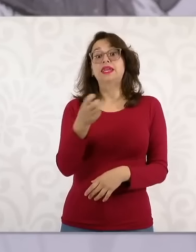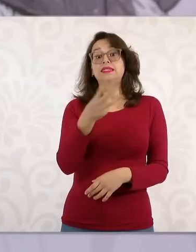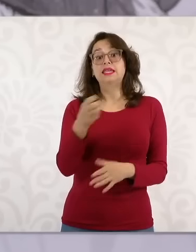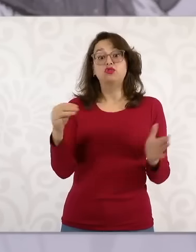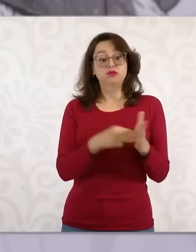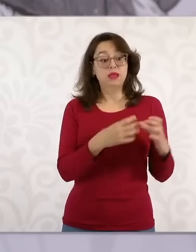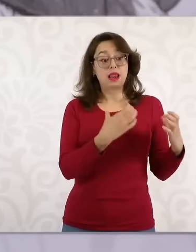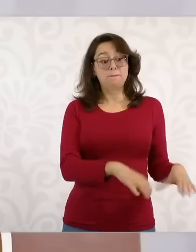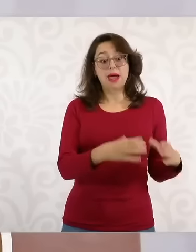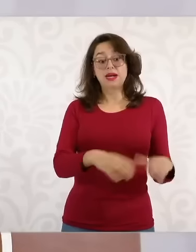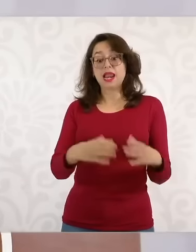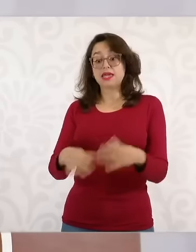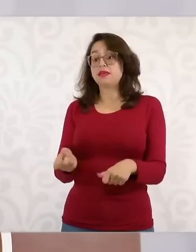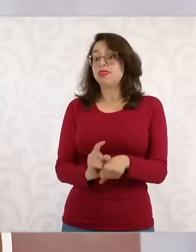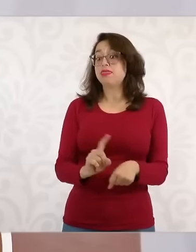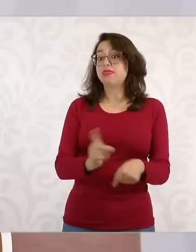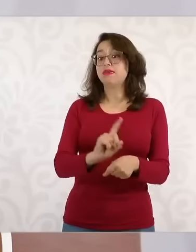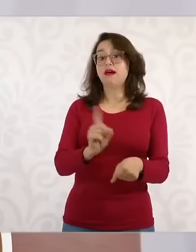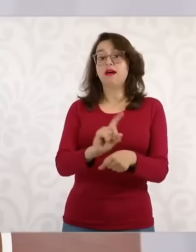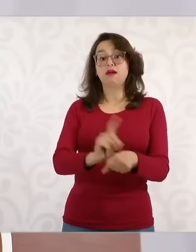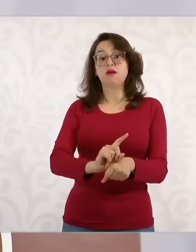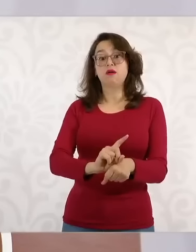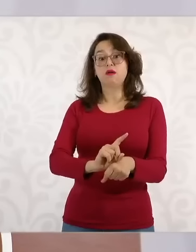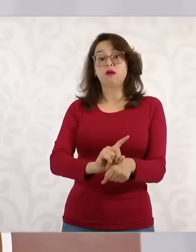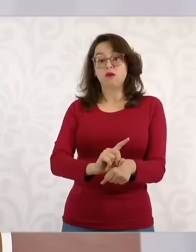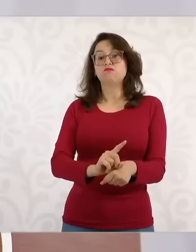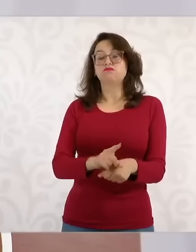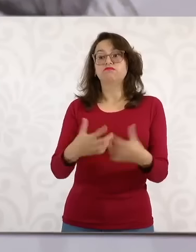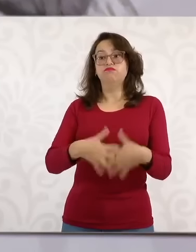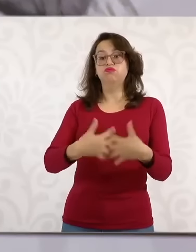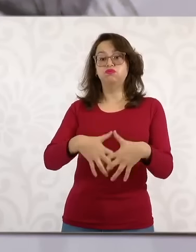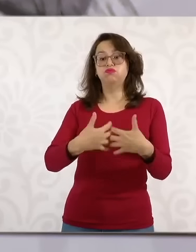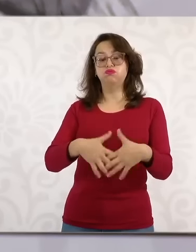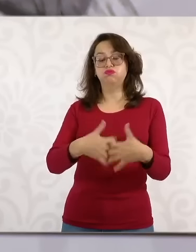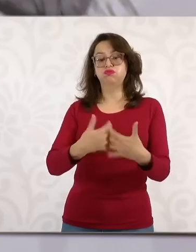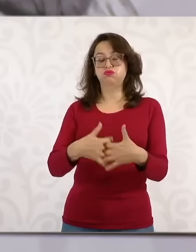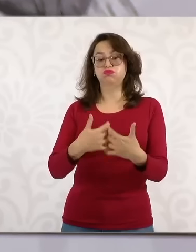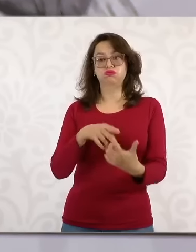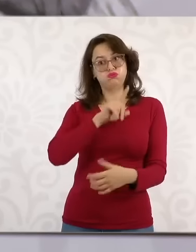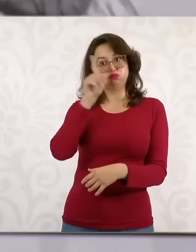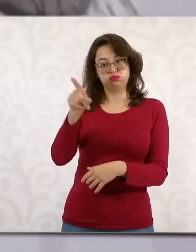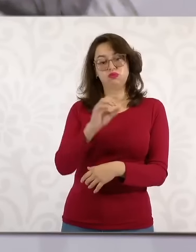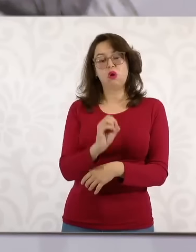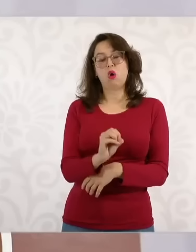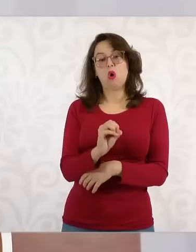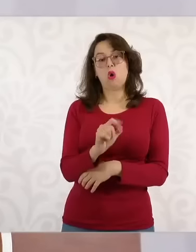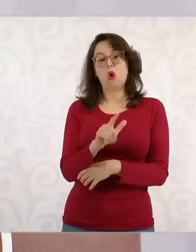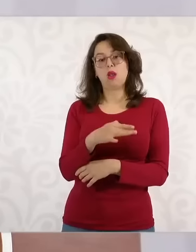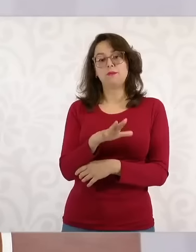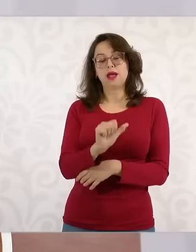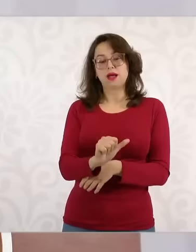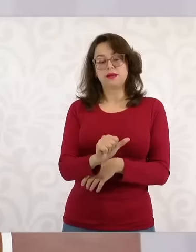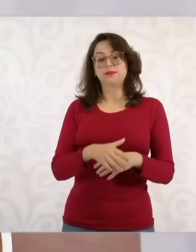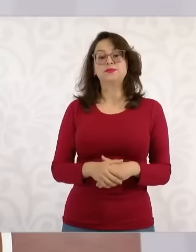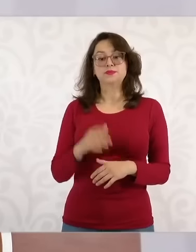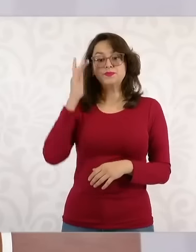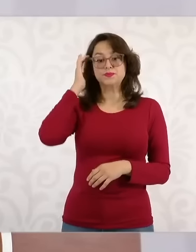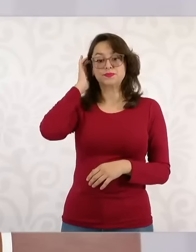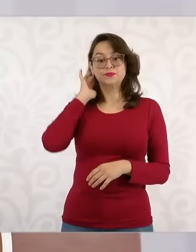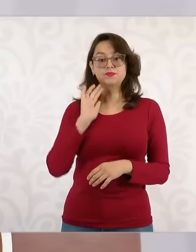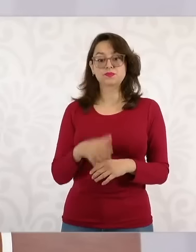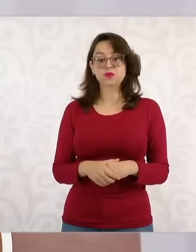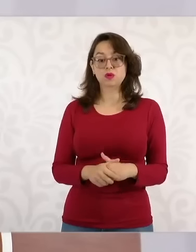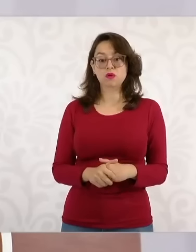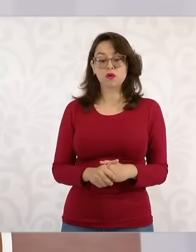barriles diarios que está produciendo la refinería Olmeca. Eh, hoy están montando la empresa Ica